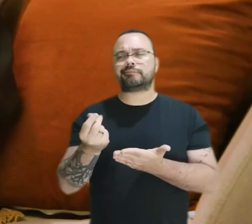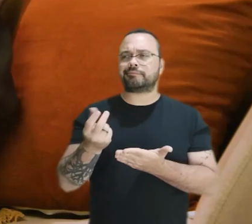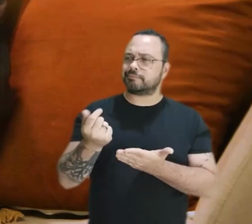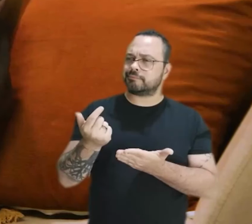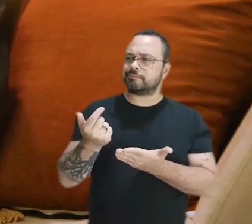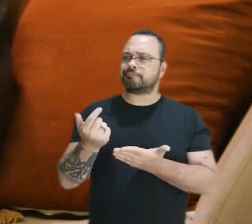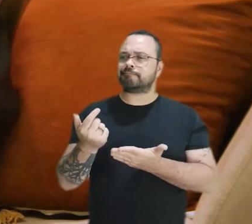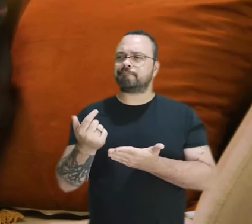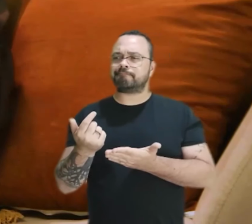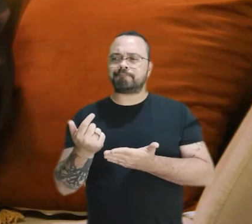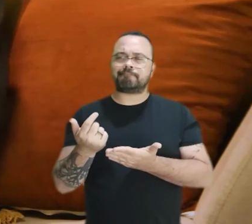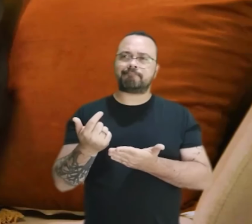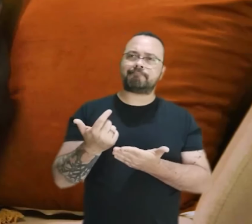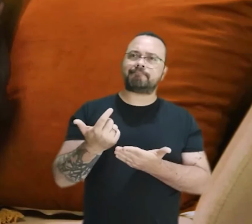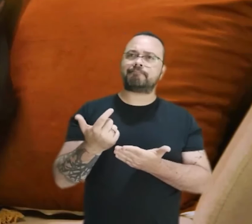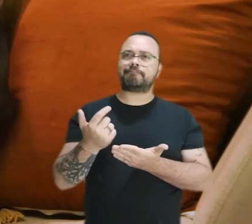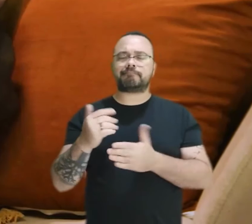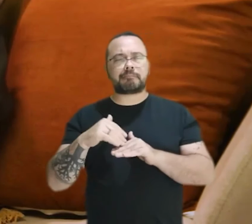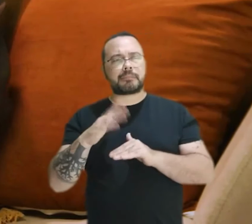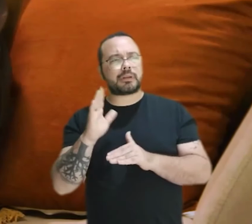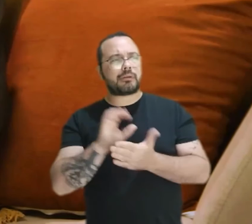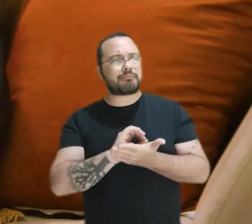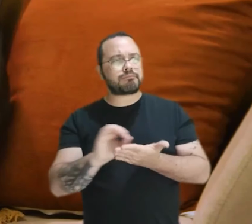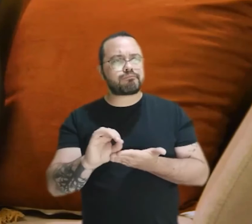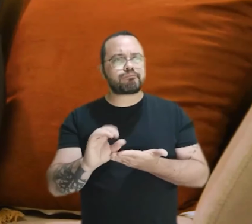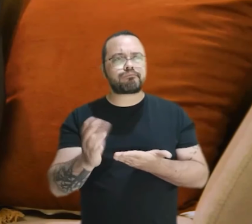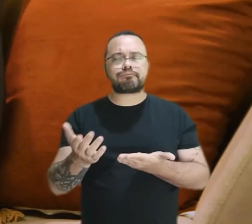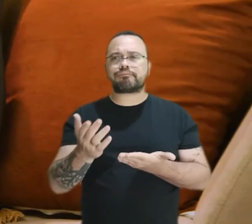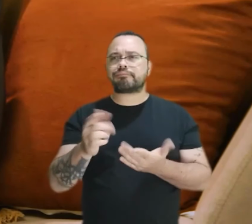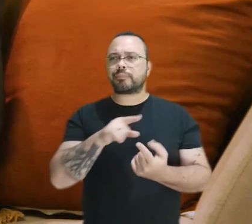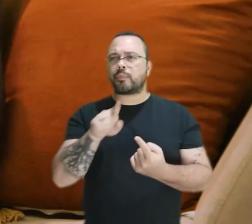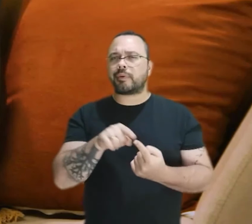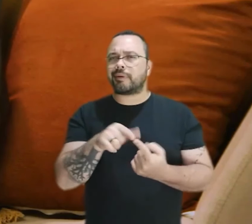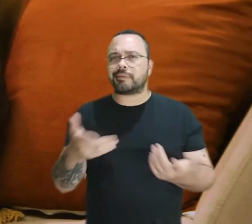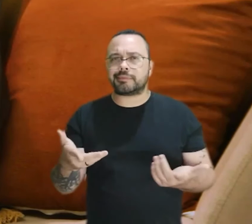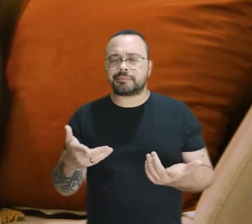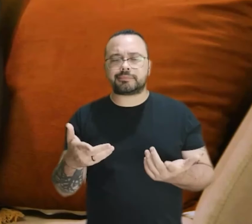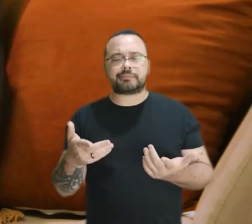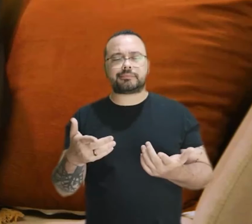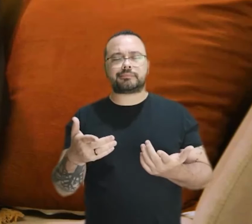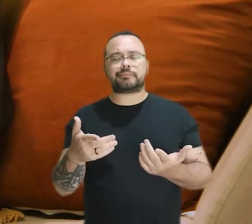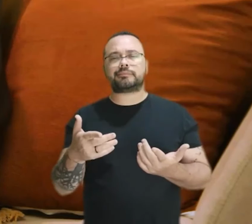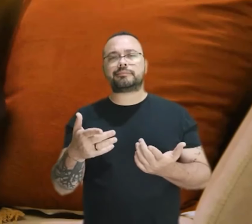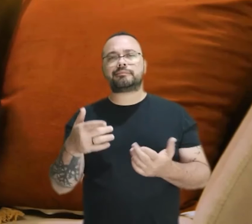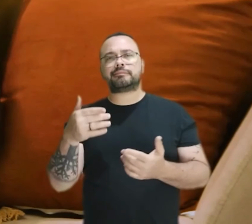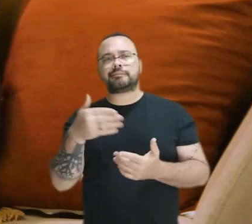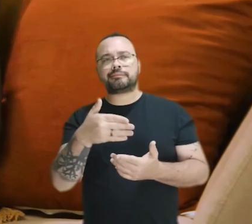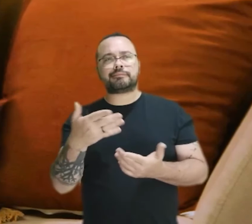um motivo mais orgânico, assim. Então, é um... um meio livro,